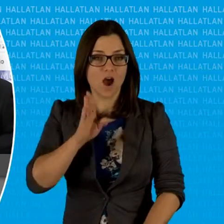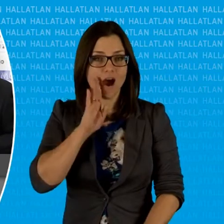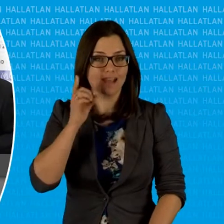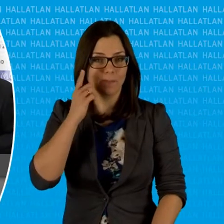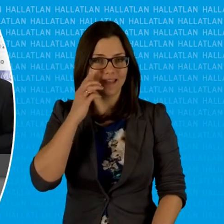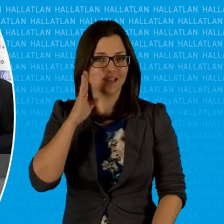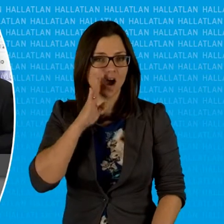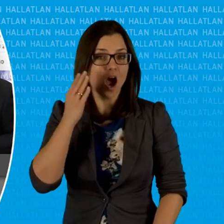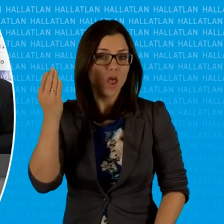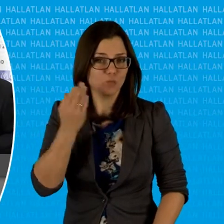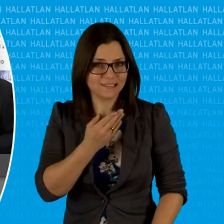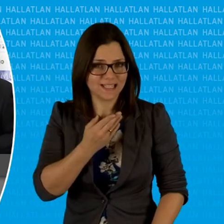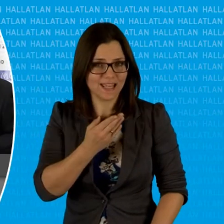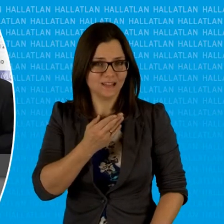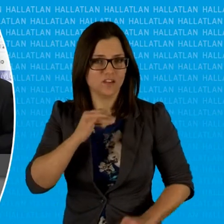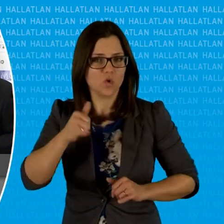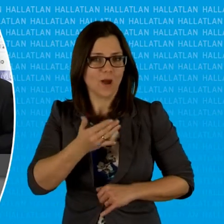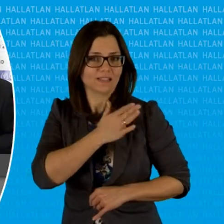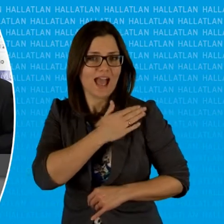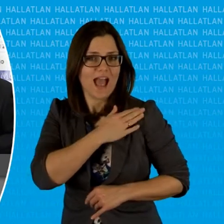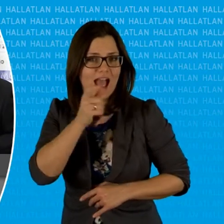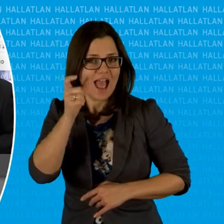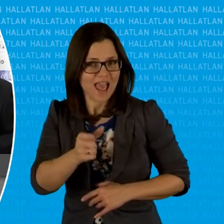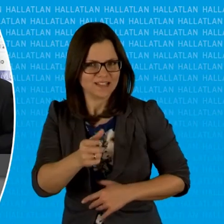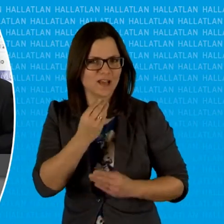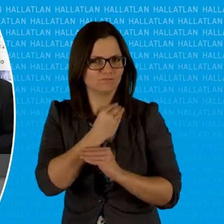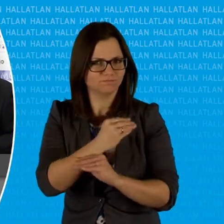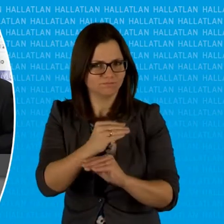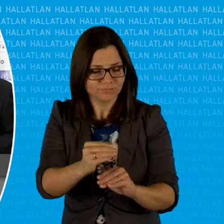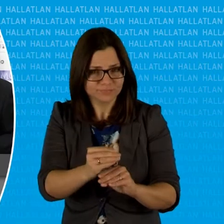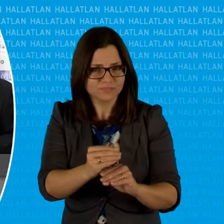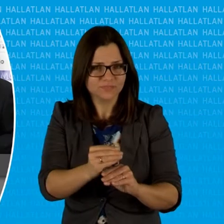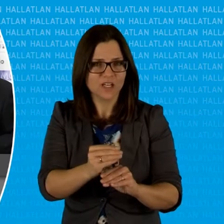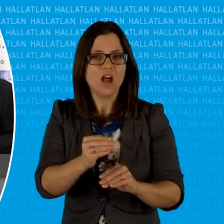Ali bin al-Husszein jordán herceg bejelentette,